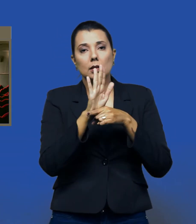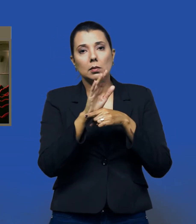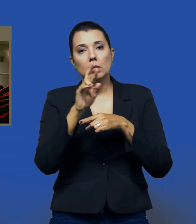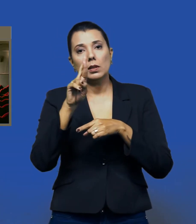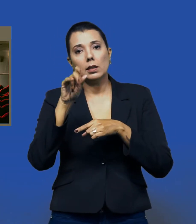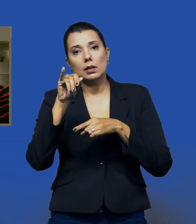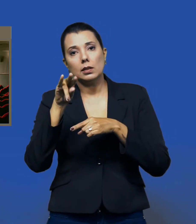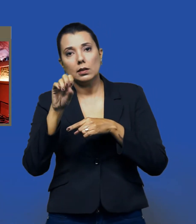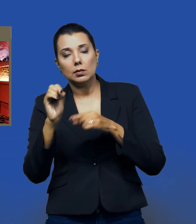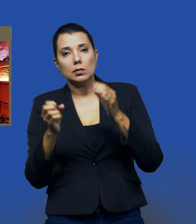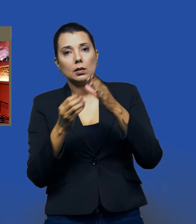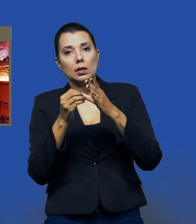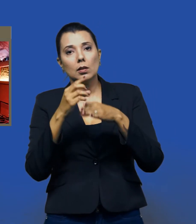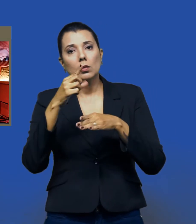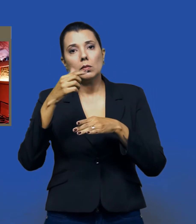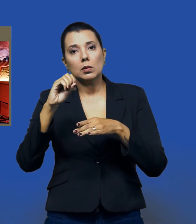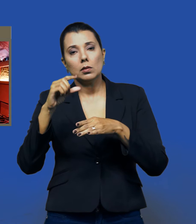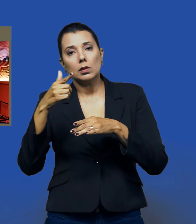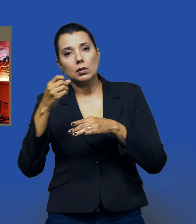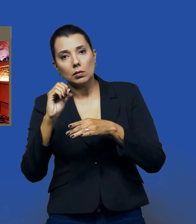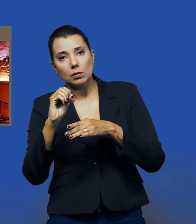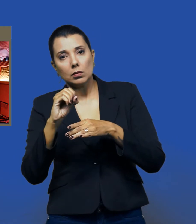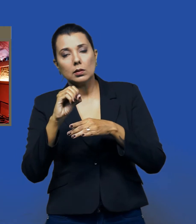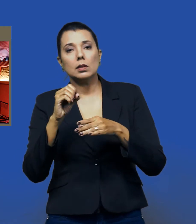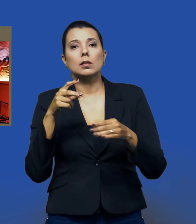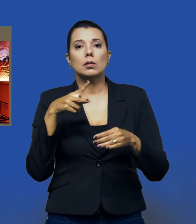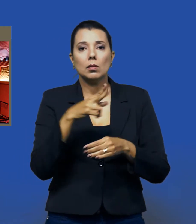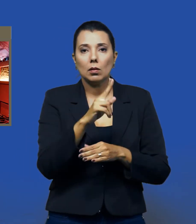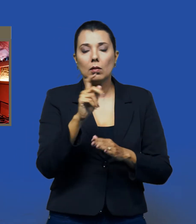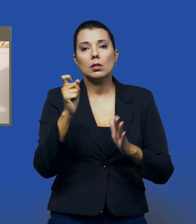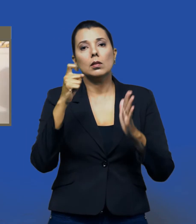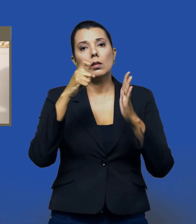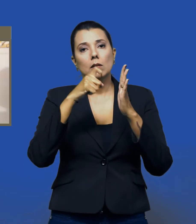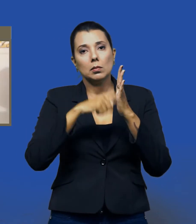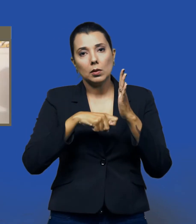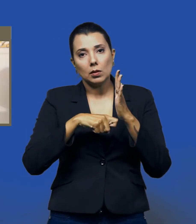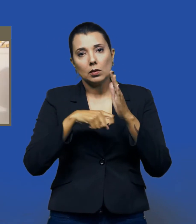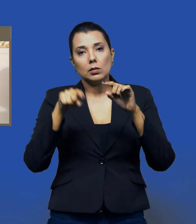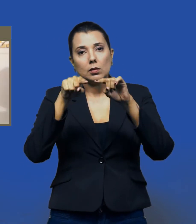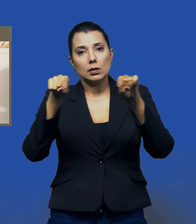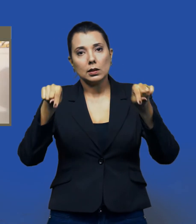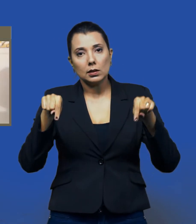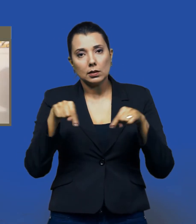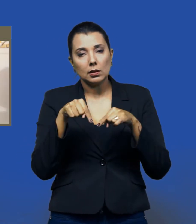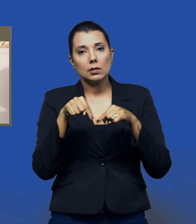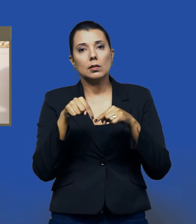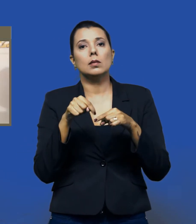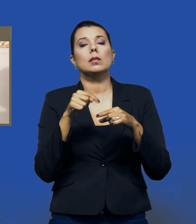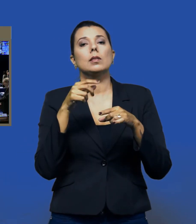O Recine, criado em 2012, suspende os impostos sobre equipamentos para salas de exibição.